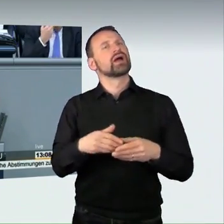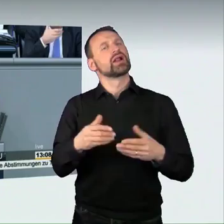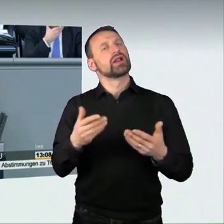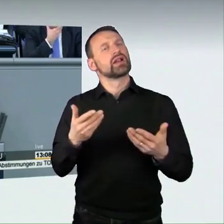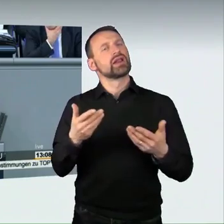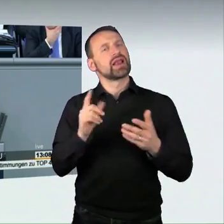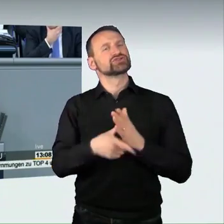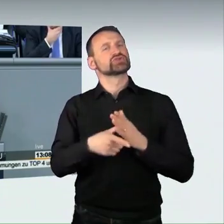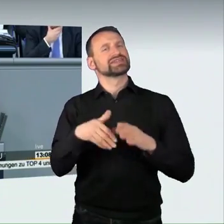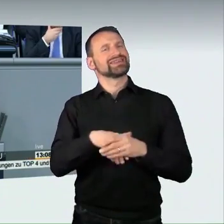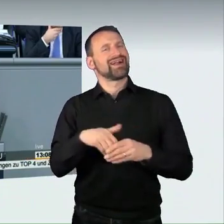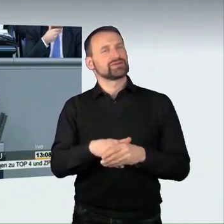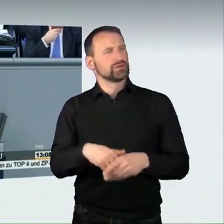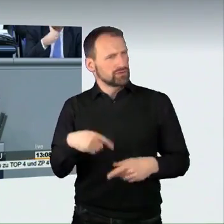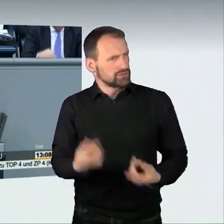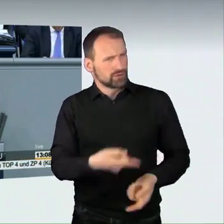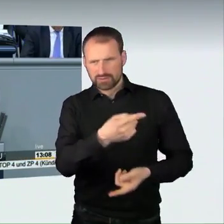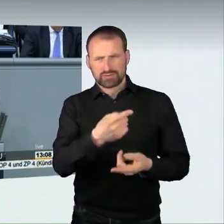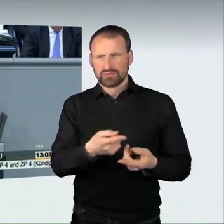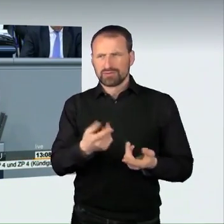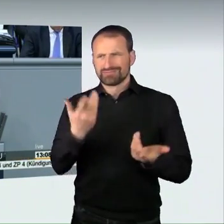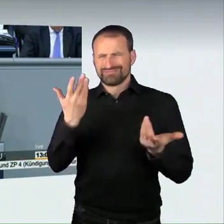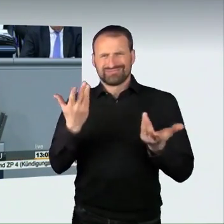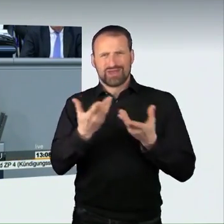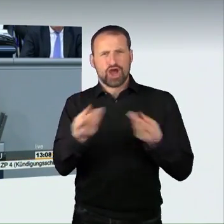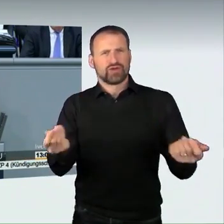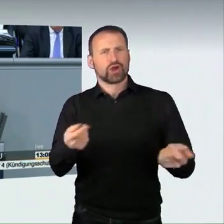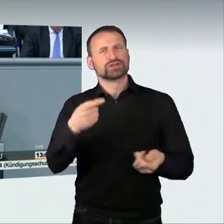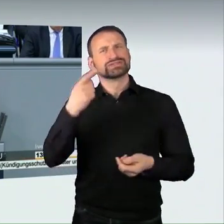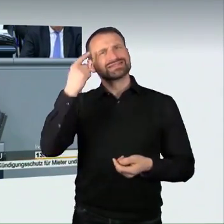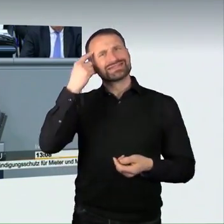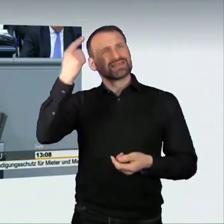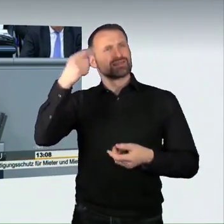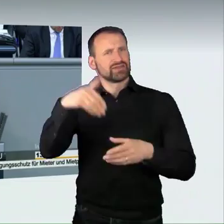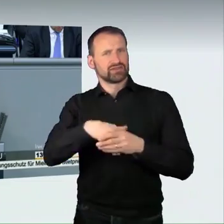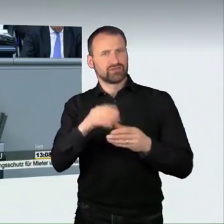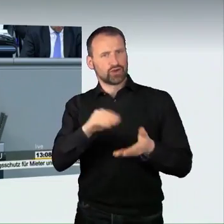erbracht werden, dann kündigen Sie das Synallagma auf. Irgendwann sind die Hauptleistungspflichten, das Zurverfügungstellen